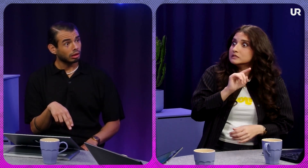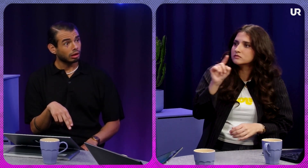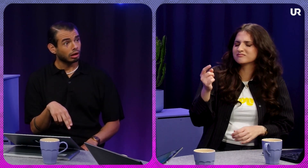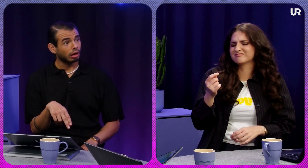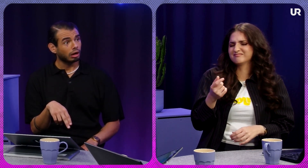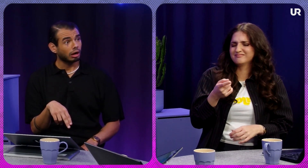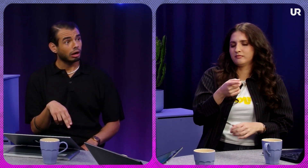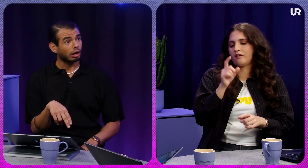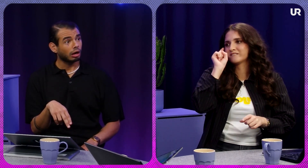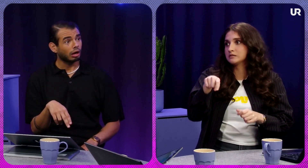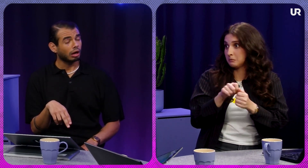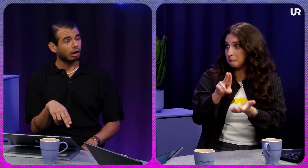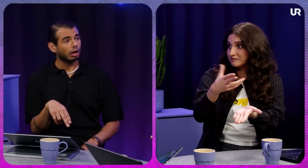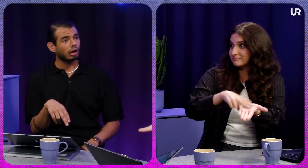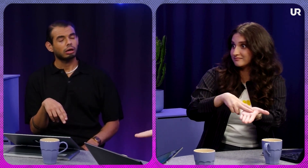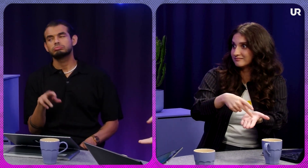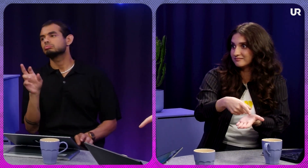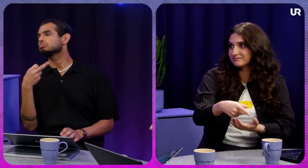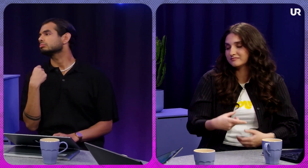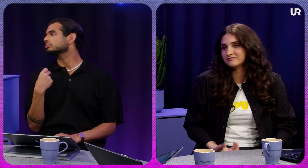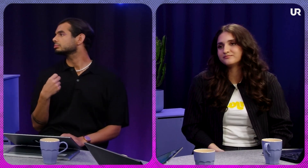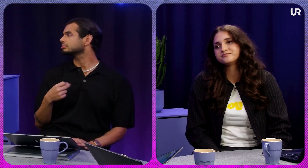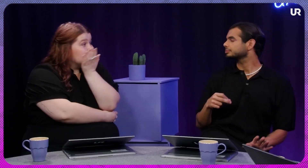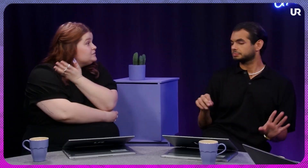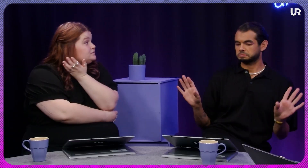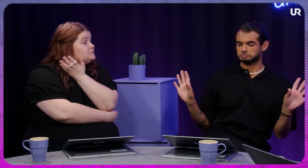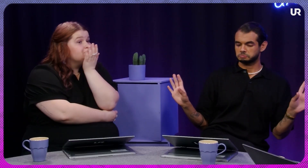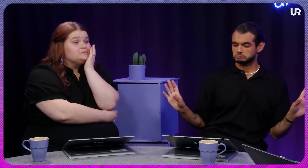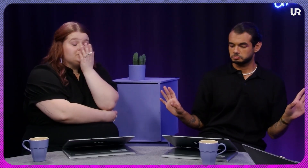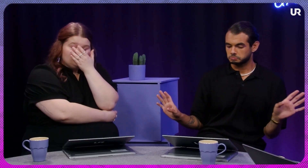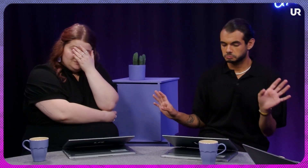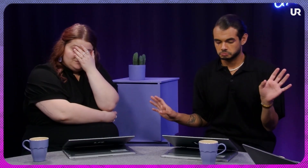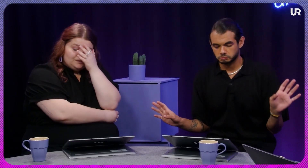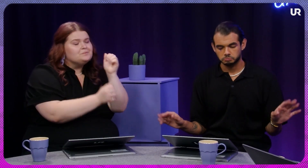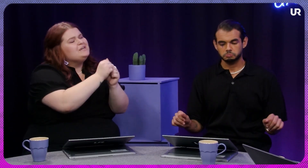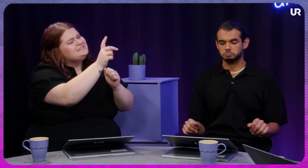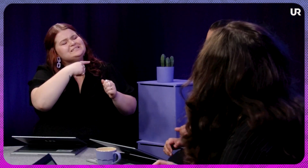Jessica: Ja, det fanns de som trodde att videorna var falska trots att de egentligen var äkta. Amir: Omg.